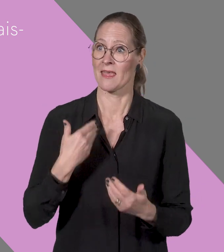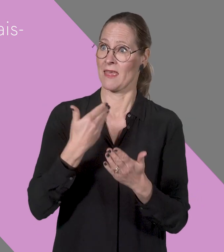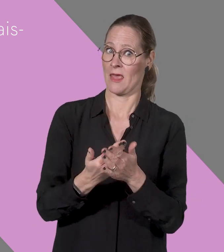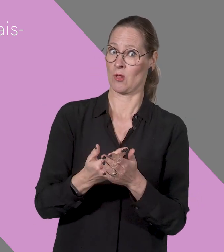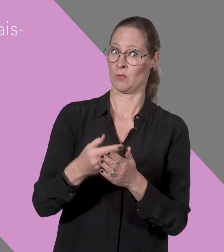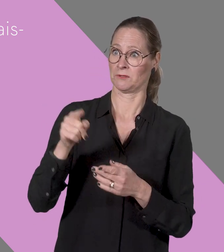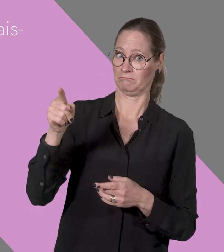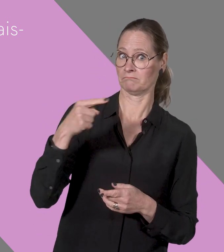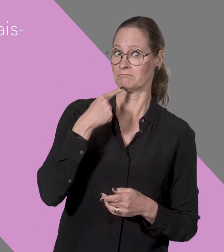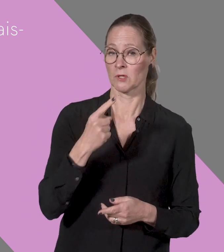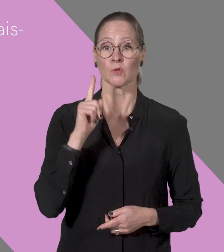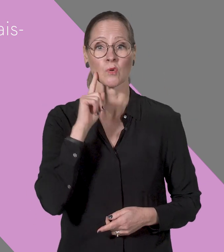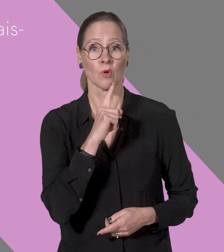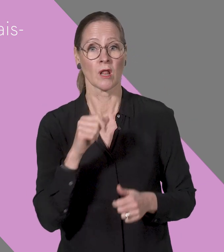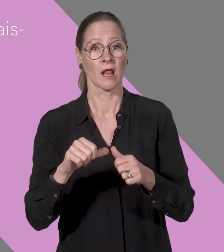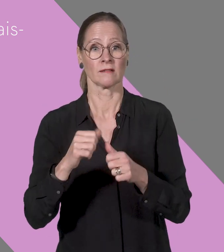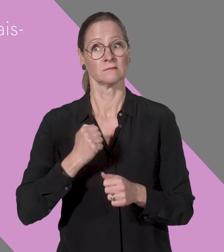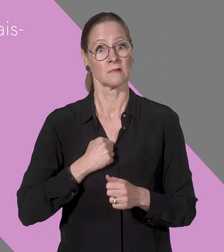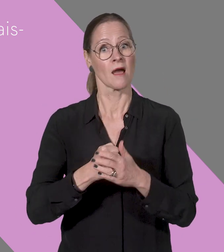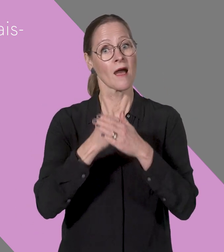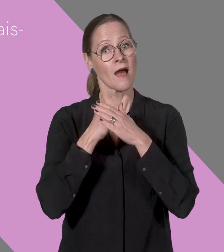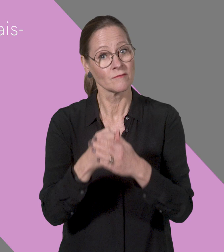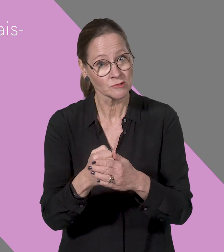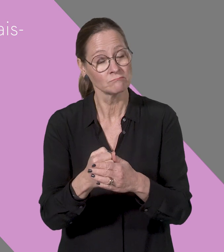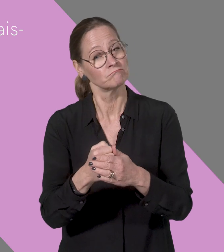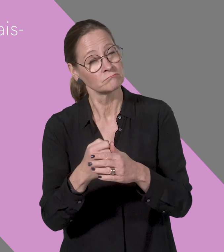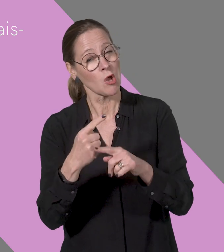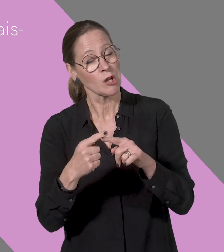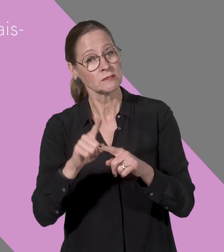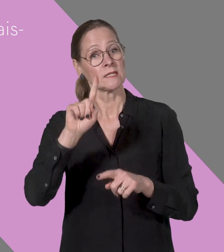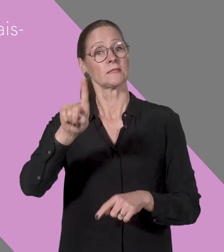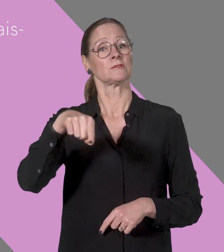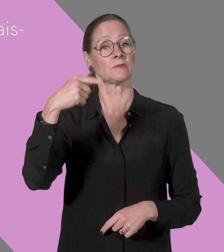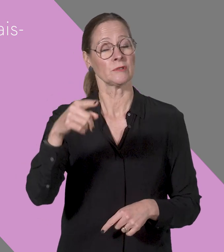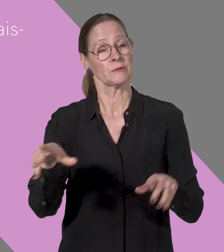Ehdotuksen mukaan Kuurojen Liiton saama avustuspotti olisi ensi vuonna -